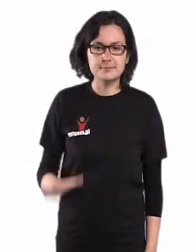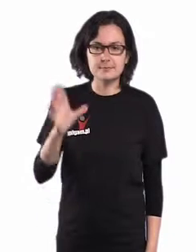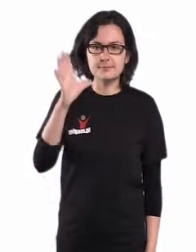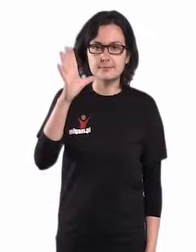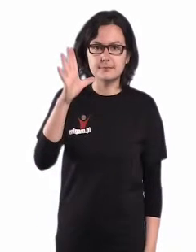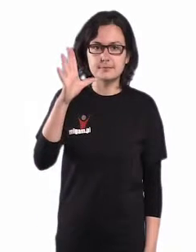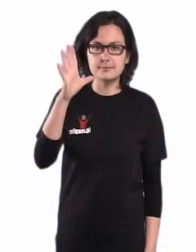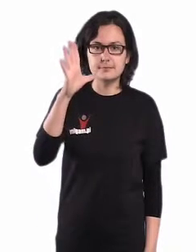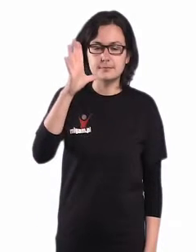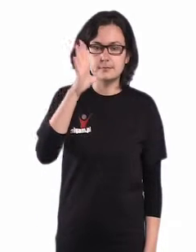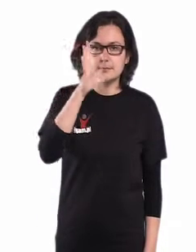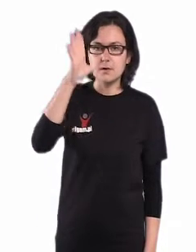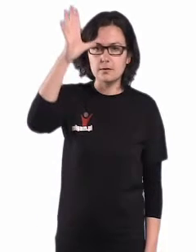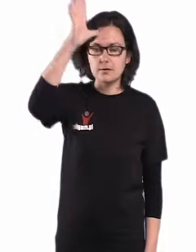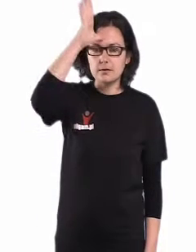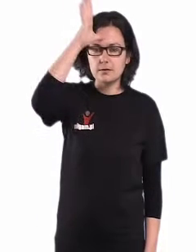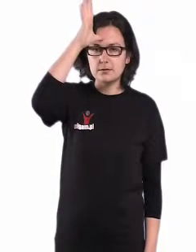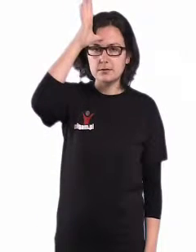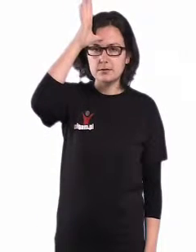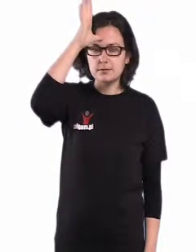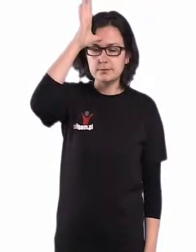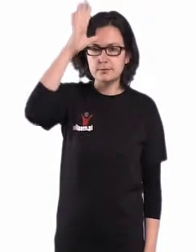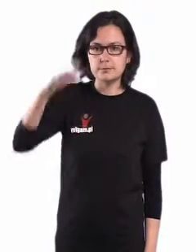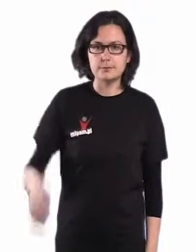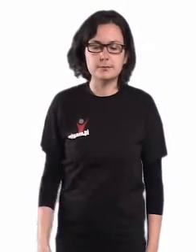Parents